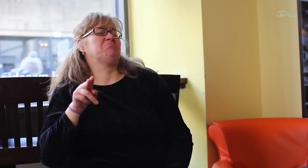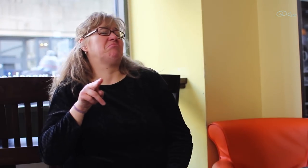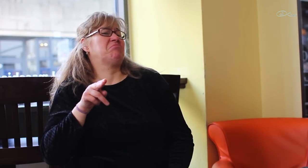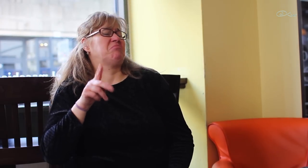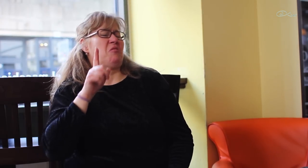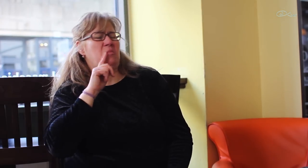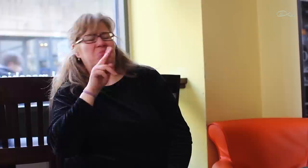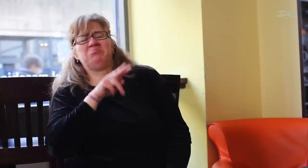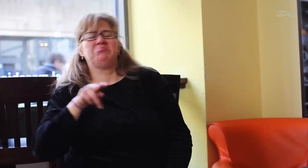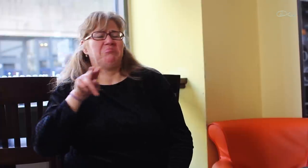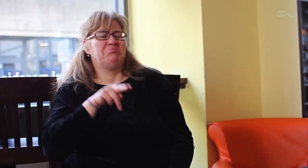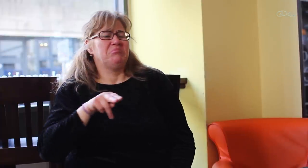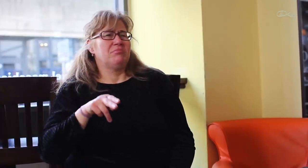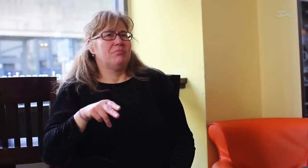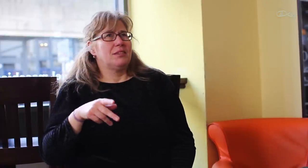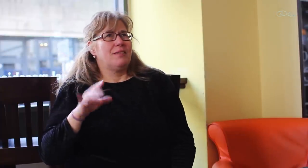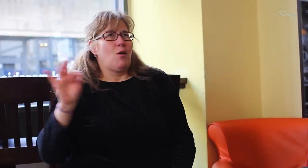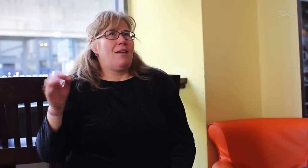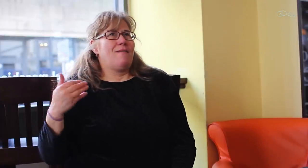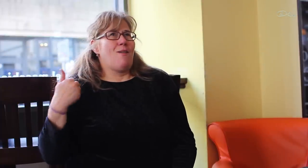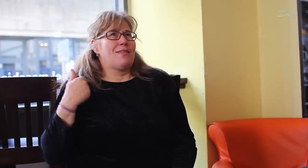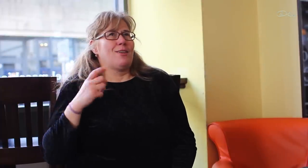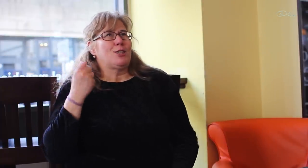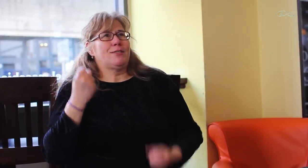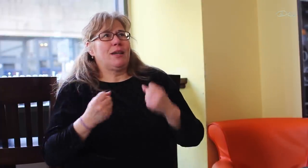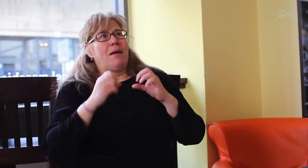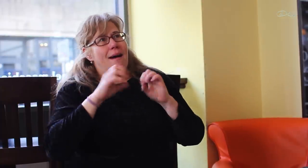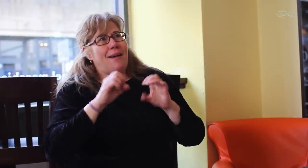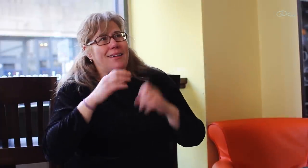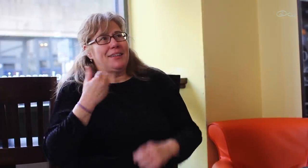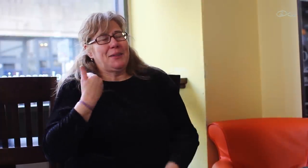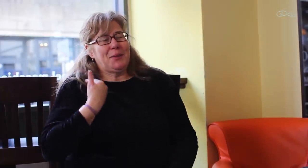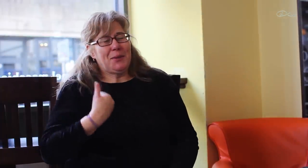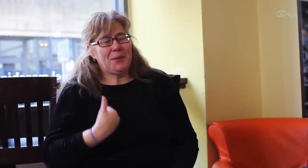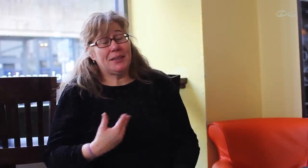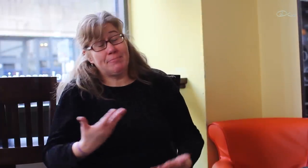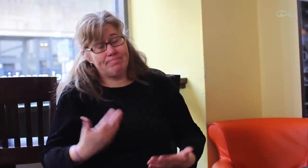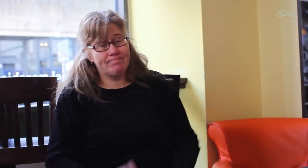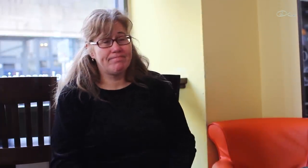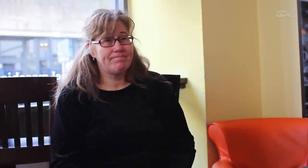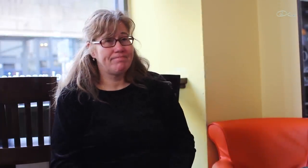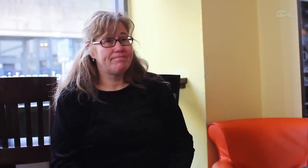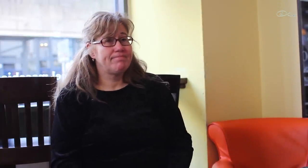Für meinen Freund ist das schwierig, er muss immer wieder viel erklären. Tja.